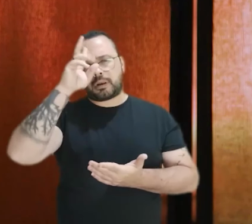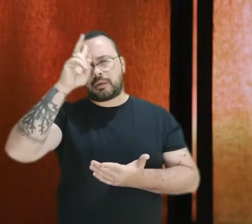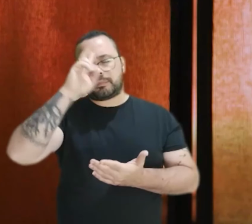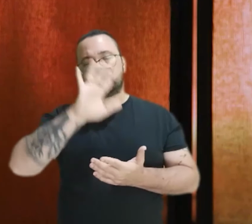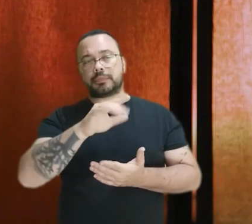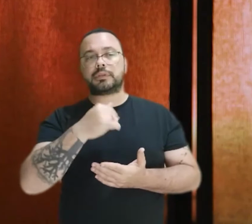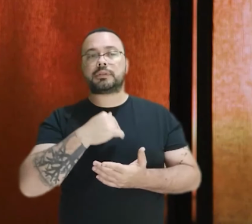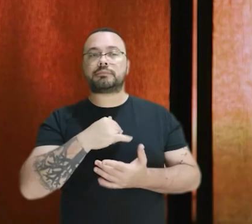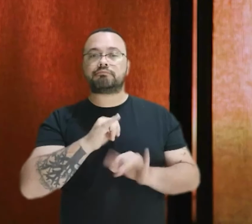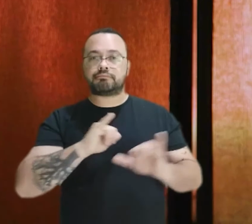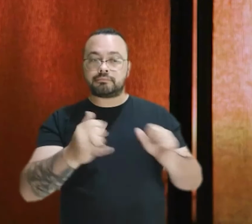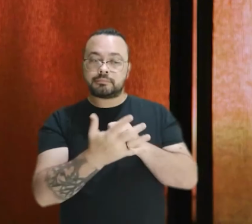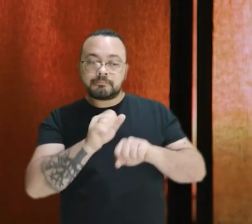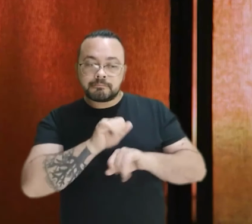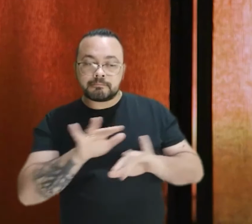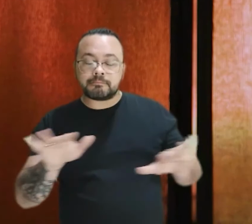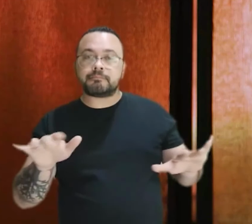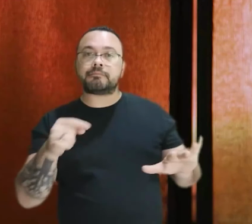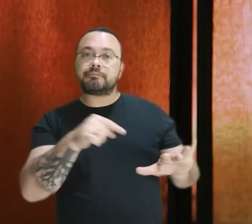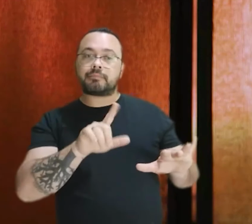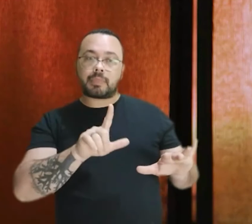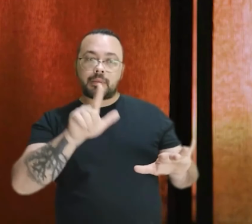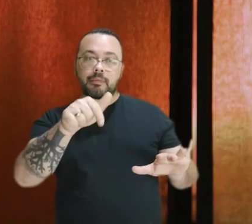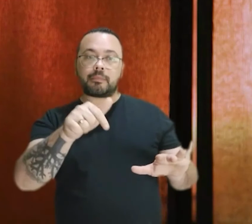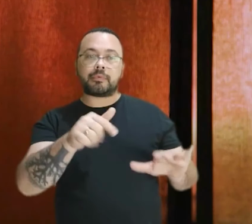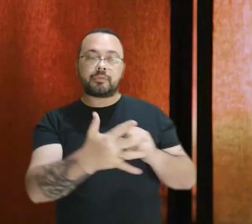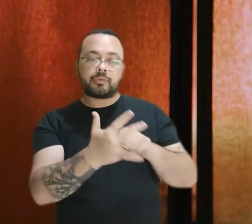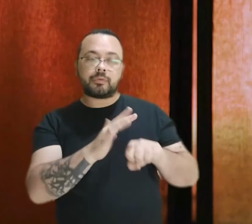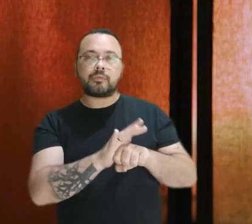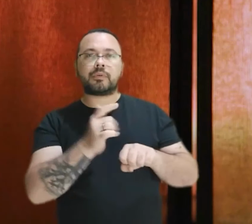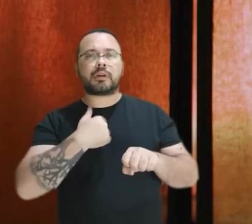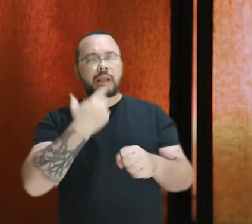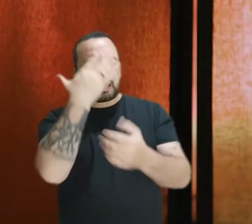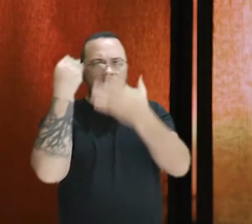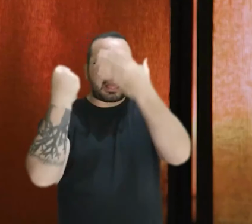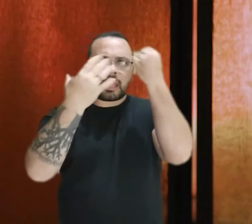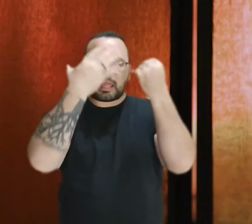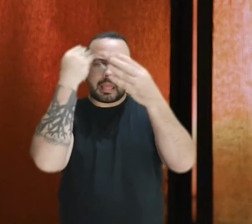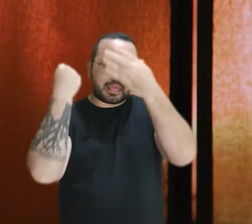depois da pandemia, depois do Covid, eu tô esquecendo de tudo, de tudo, de tudo.